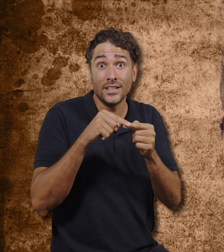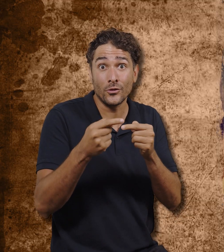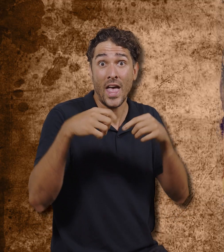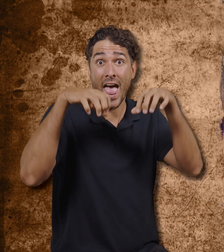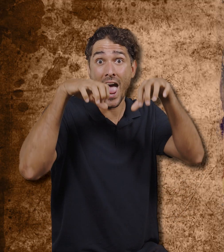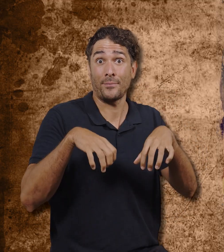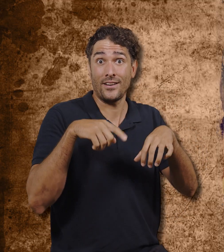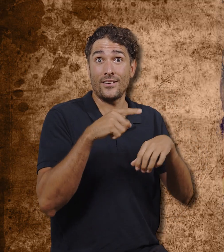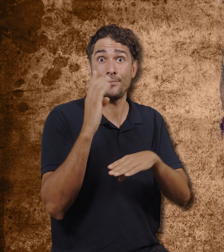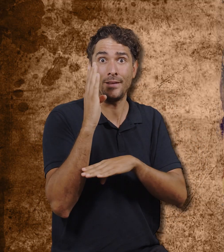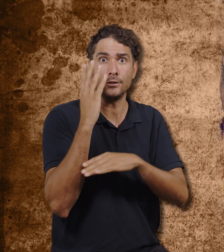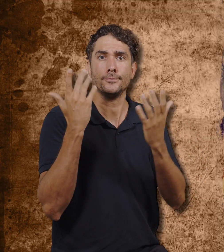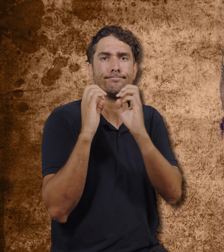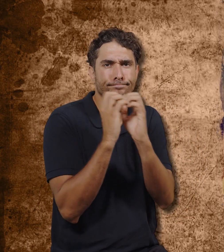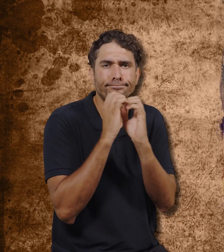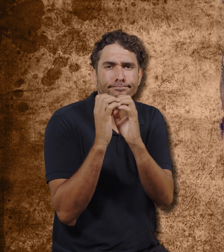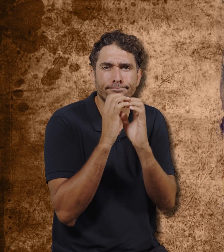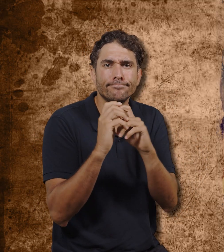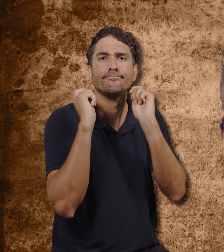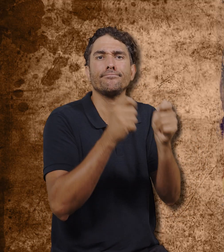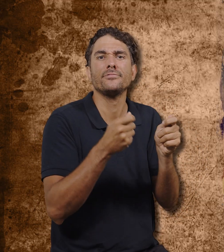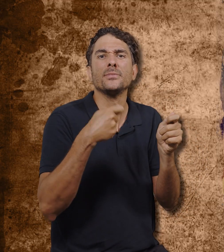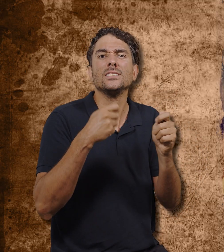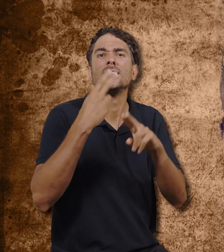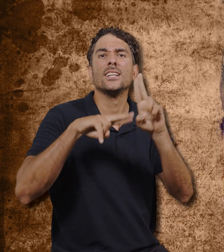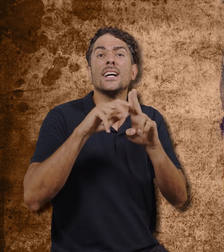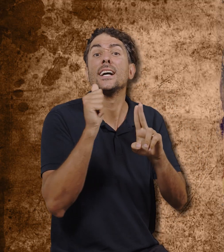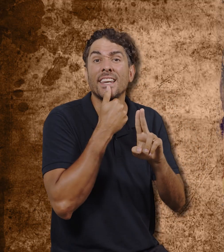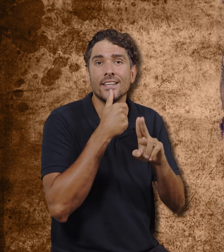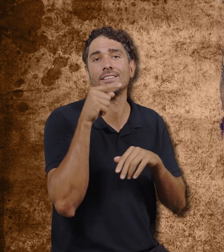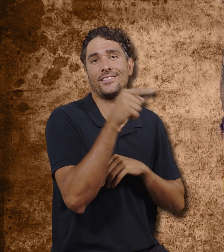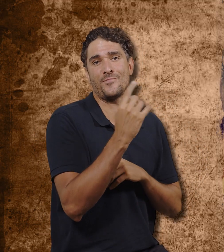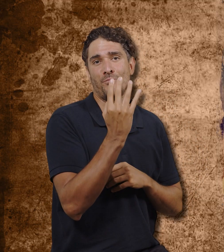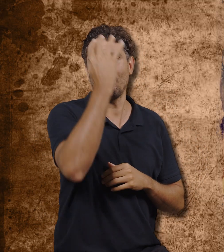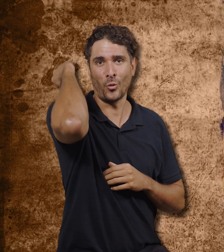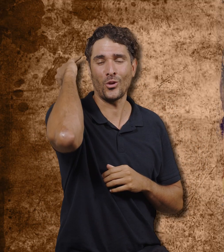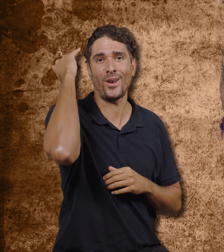A l'abril, el Parlament elegí com a President de la Generalitat a Jordi Pujol.